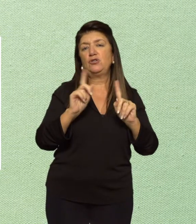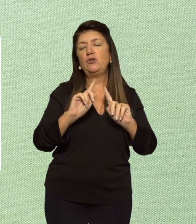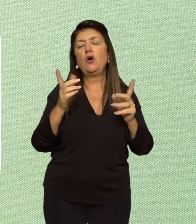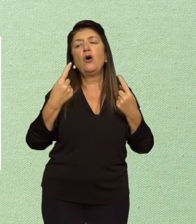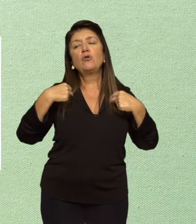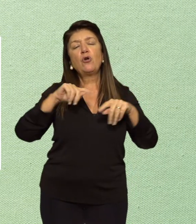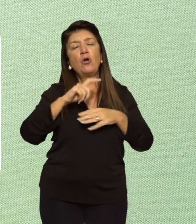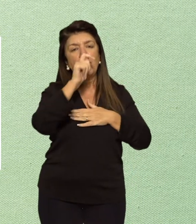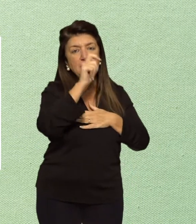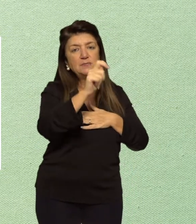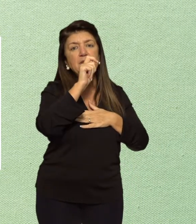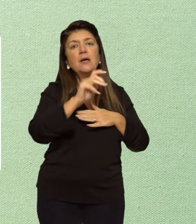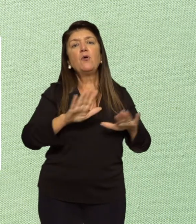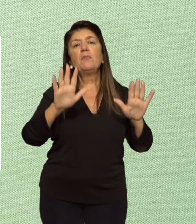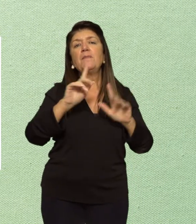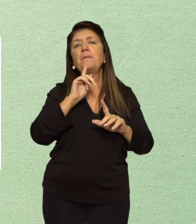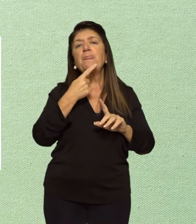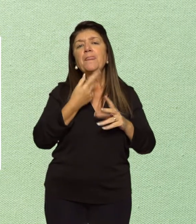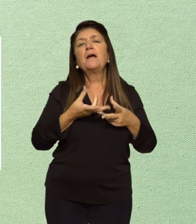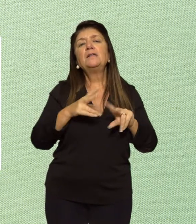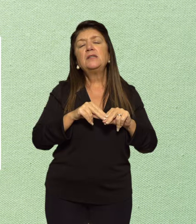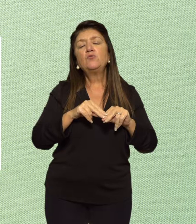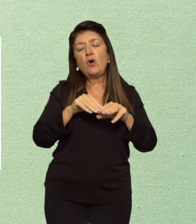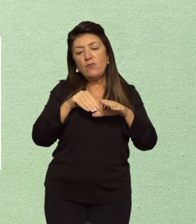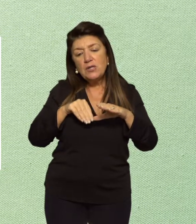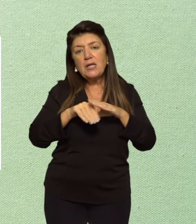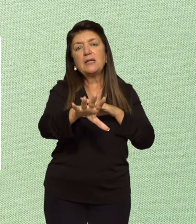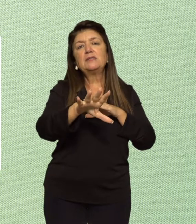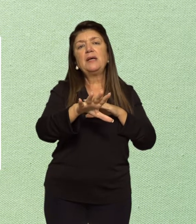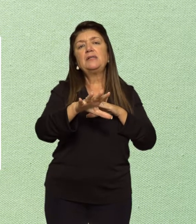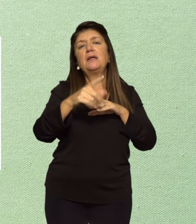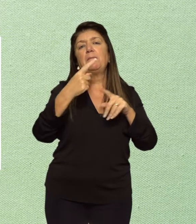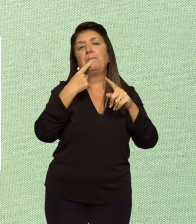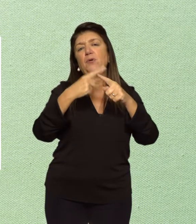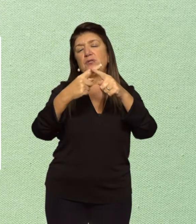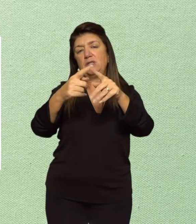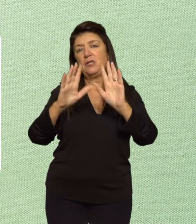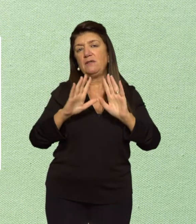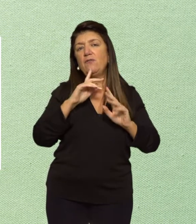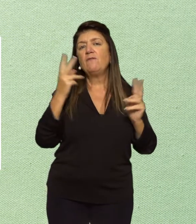ma vogliamo di nuovo trasmettere un messaggio positivo. Quindi iniziamo anche ad utilizzare